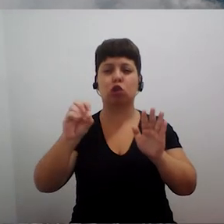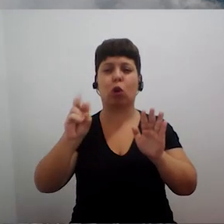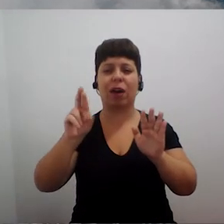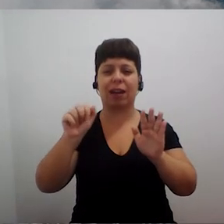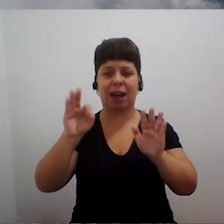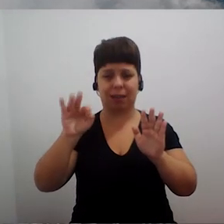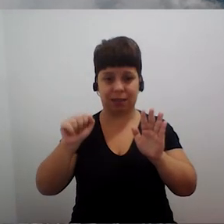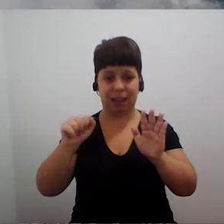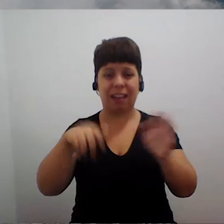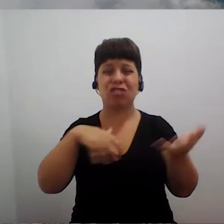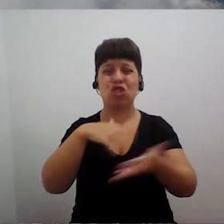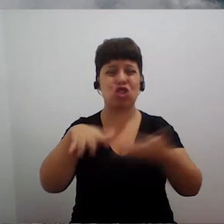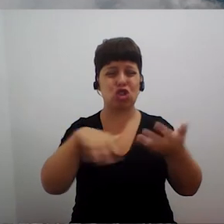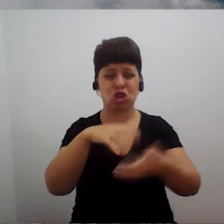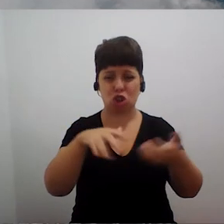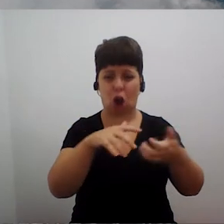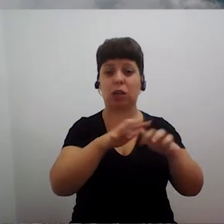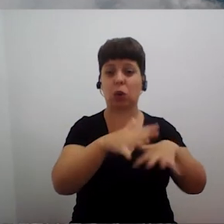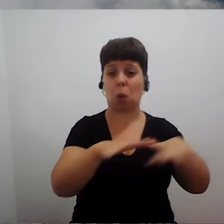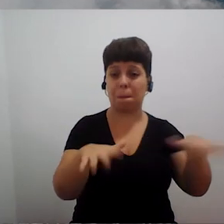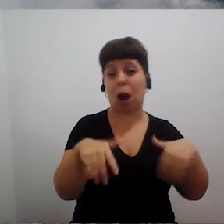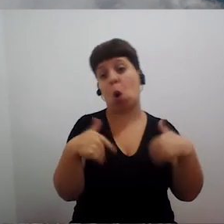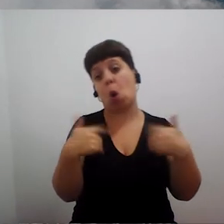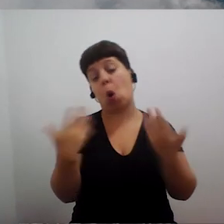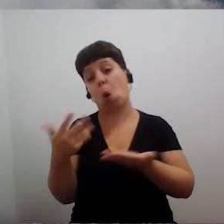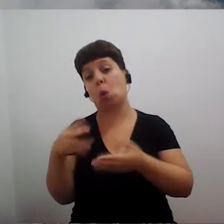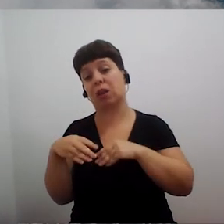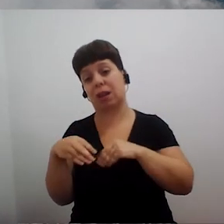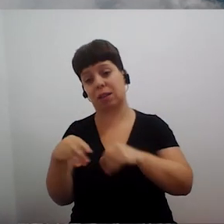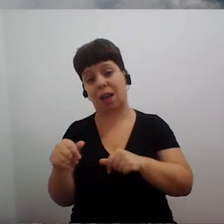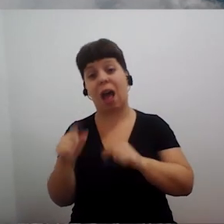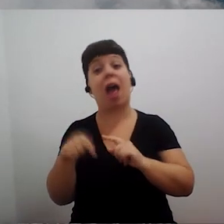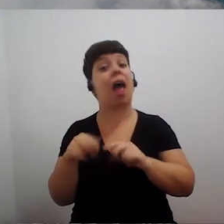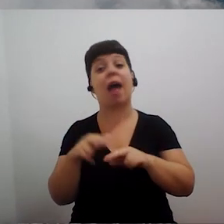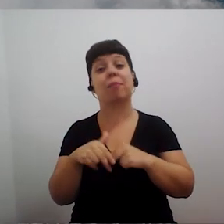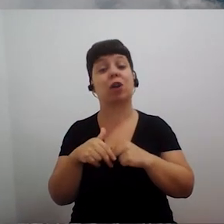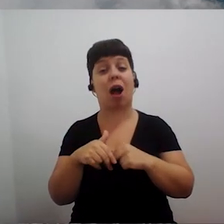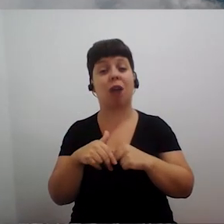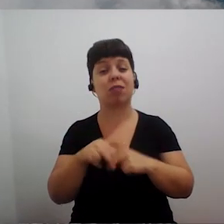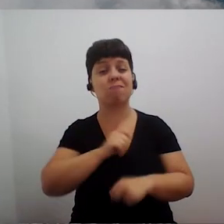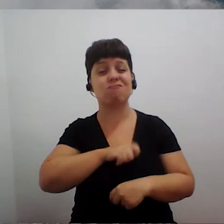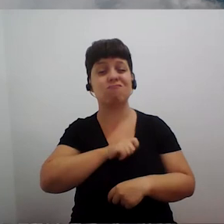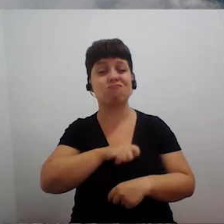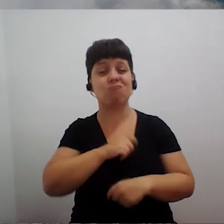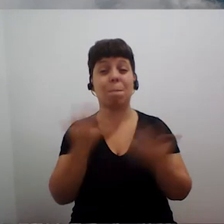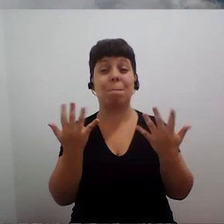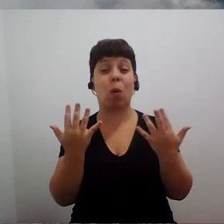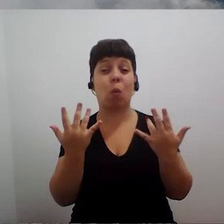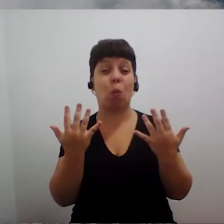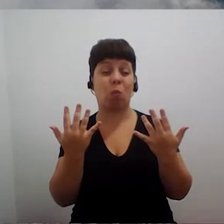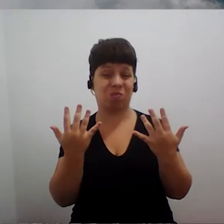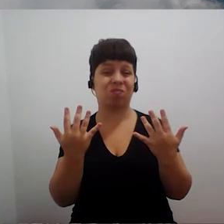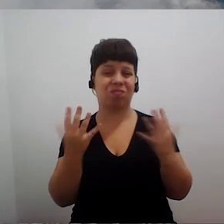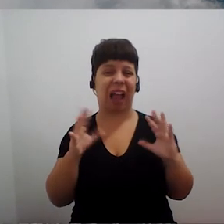a desordem aparece no mar ou na terra e foi por causa do mal das mãos que as pessoas adquiriram